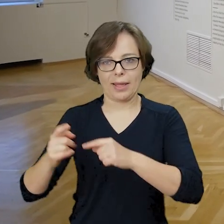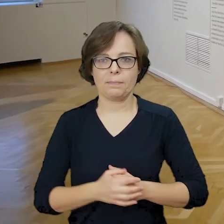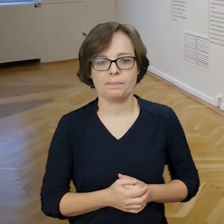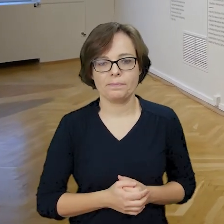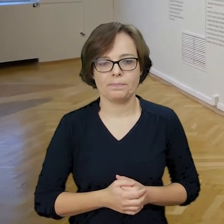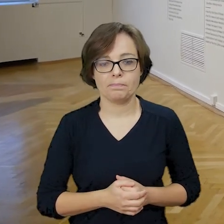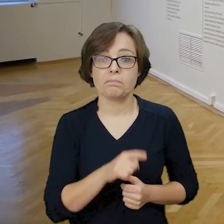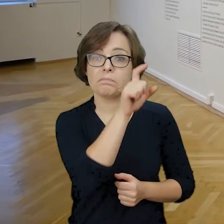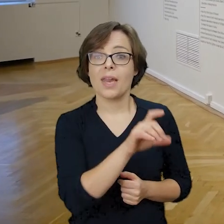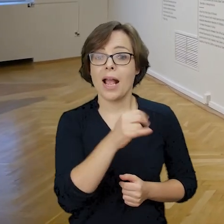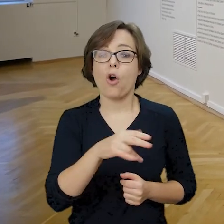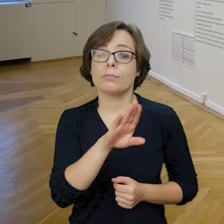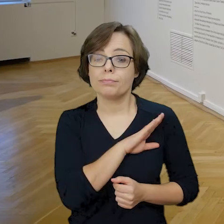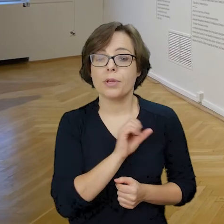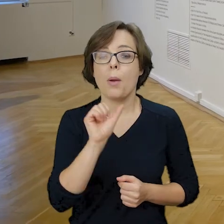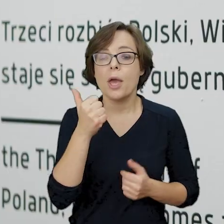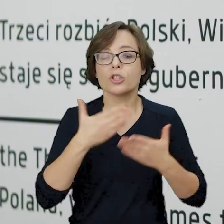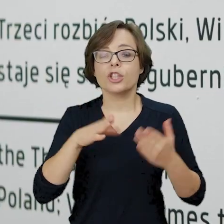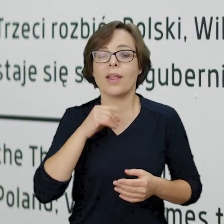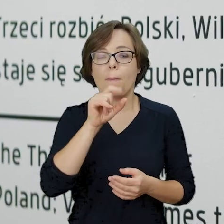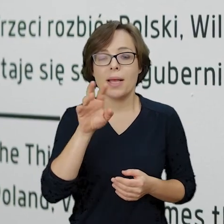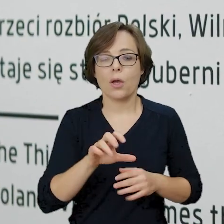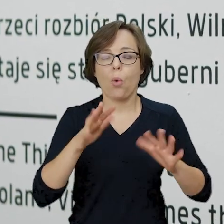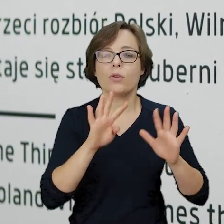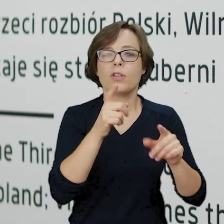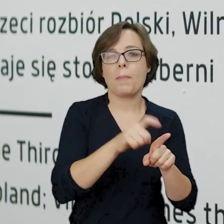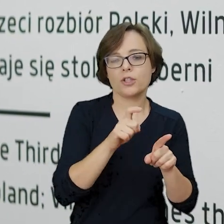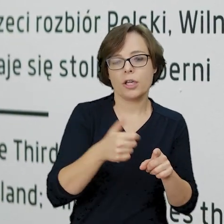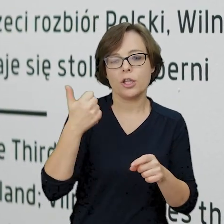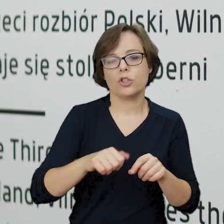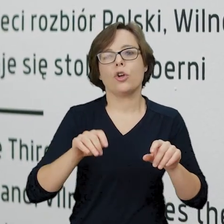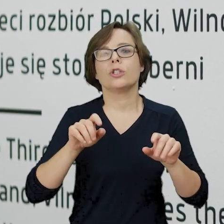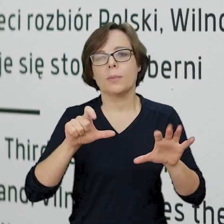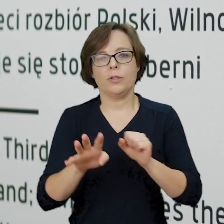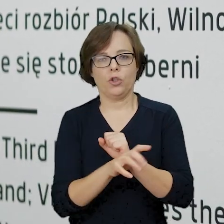Gaon zmarł pierwszego dnia święta Pesach 9. października 1797 roku.